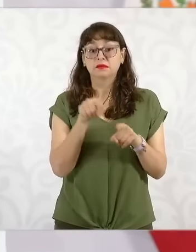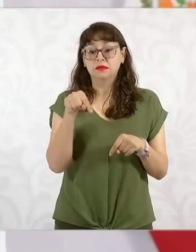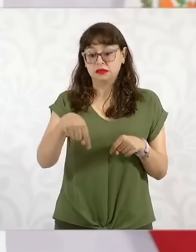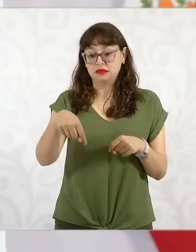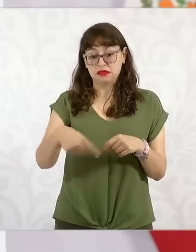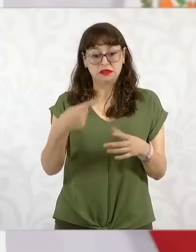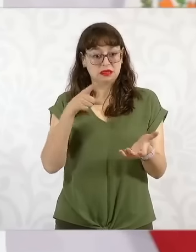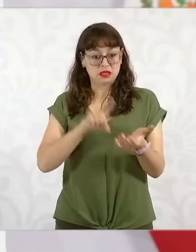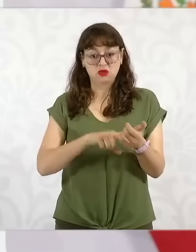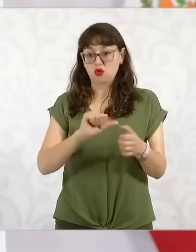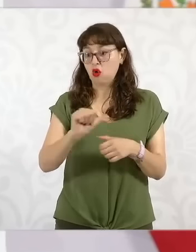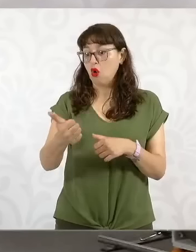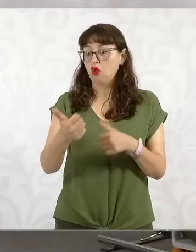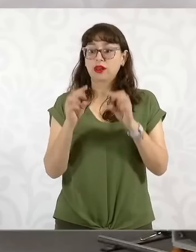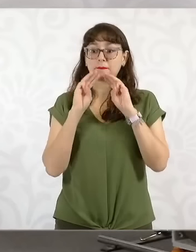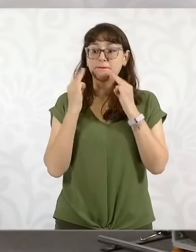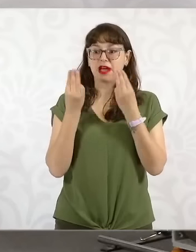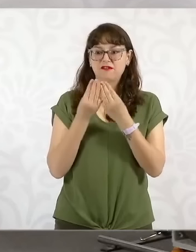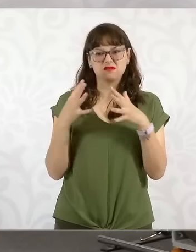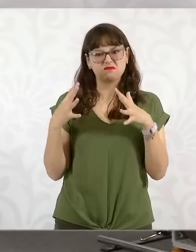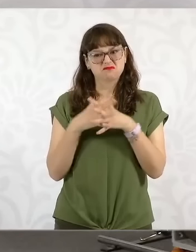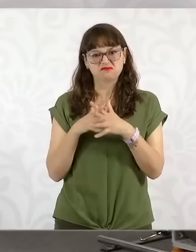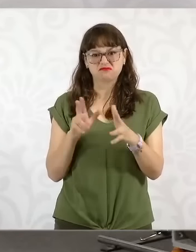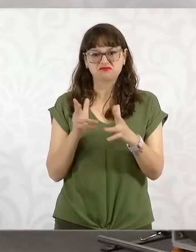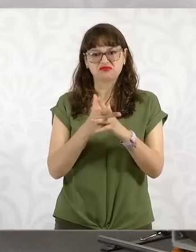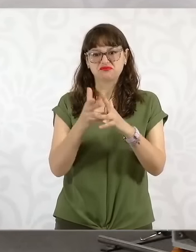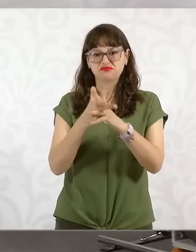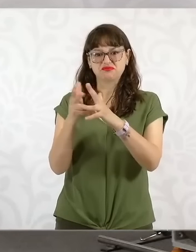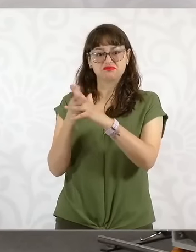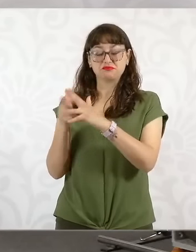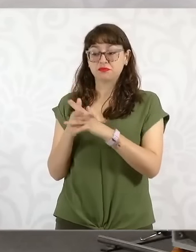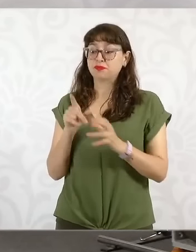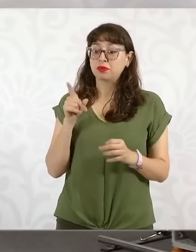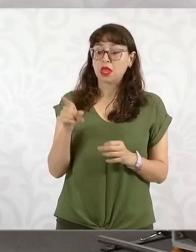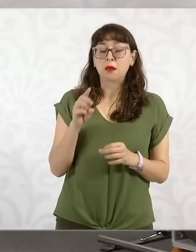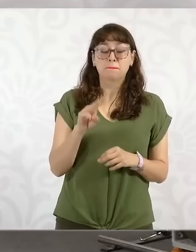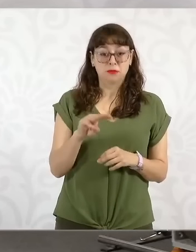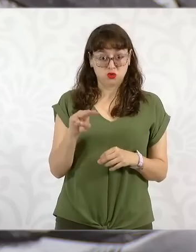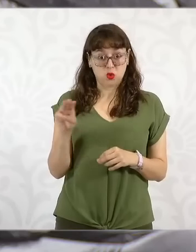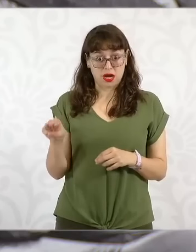grupos rivales. En cuanto a su operación en el estado de Michoacán, esta organización mantenía